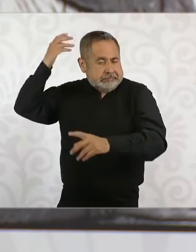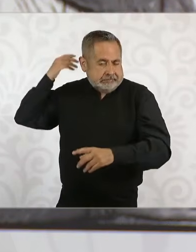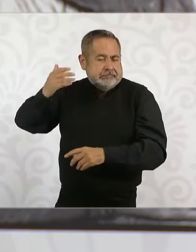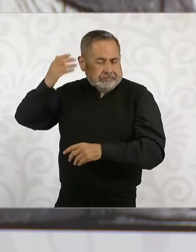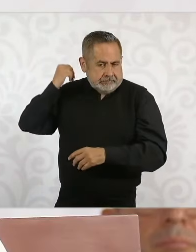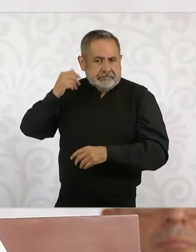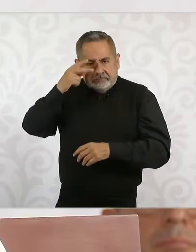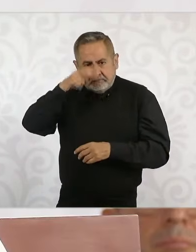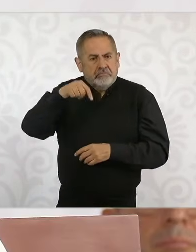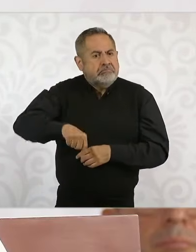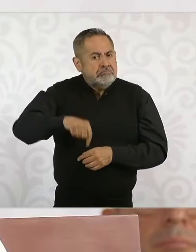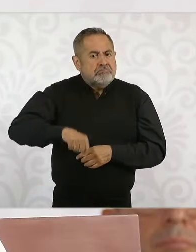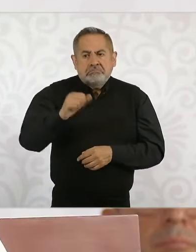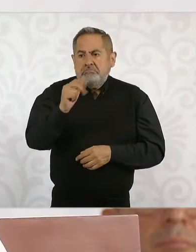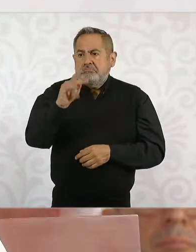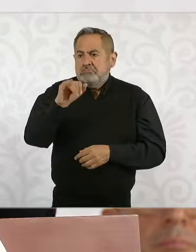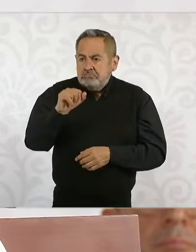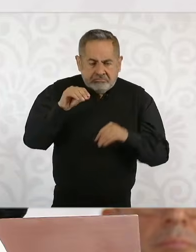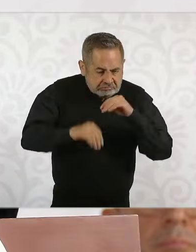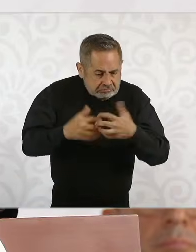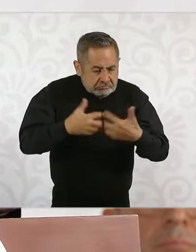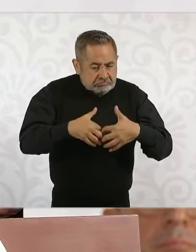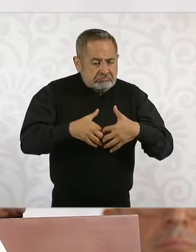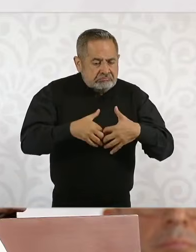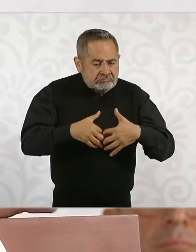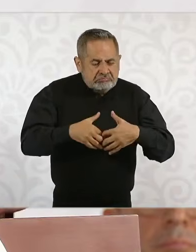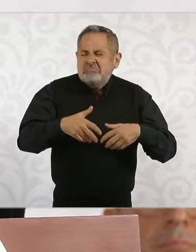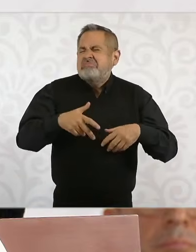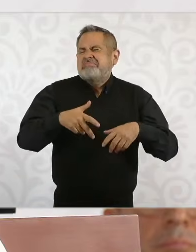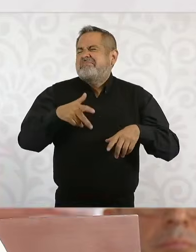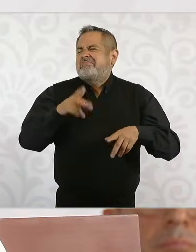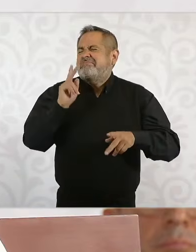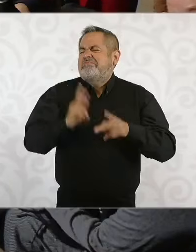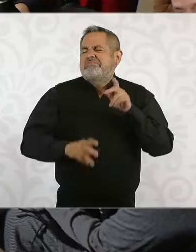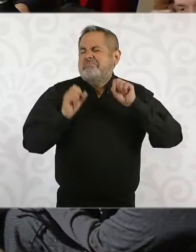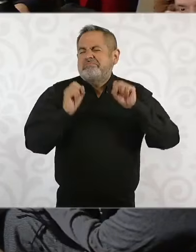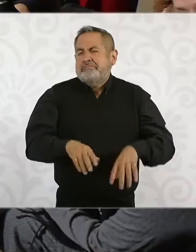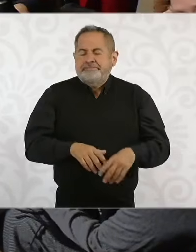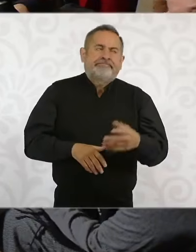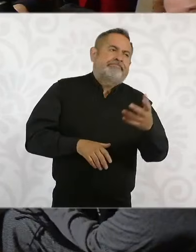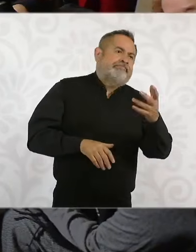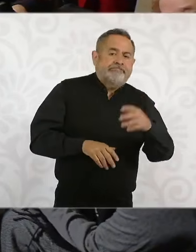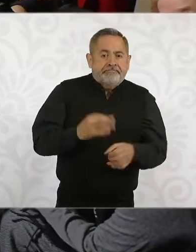los APIs y las materias primas. Se dejó, pero ahora con el entusiasmo que tiene la industria